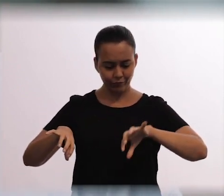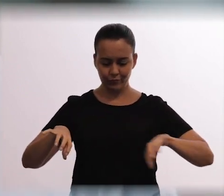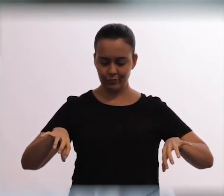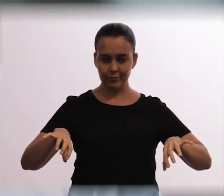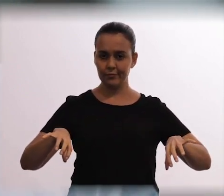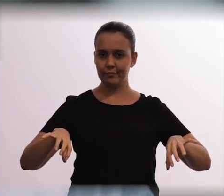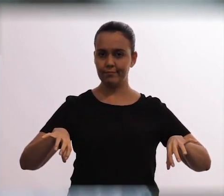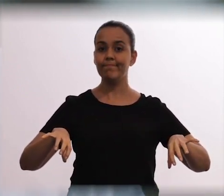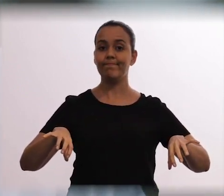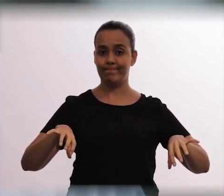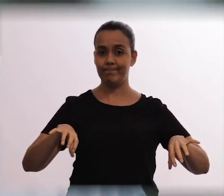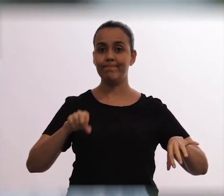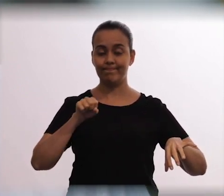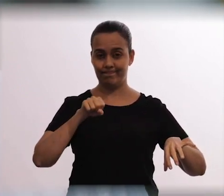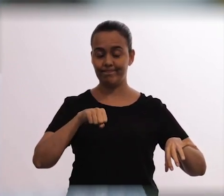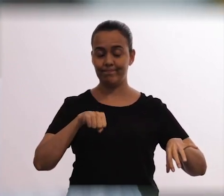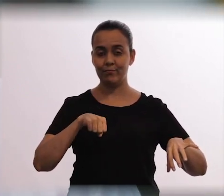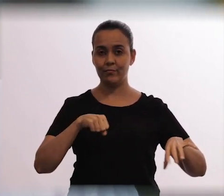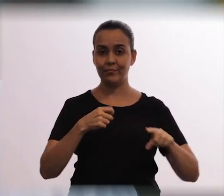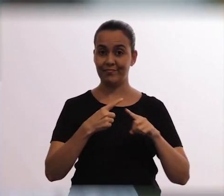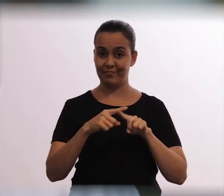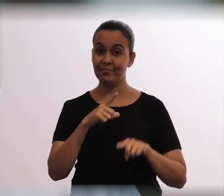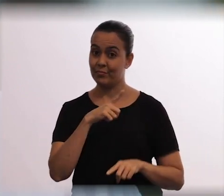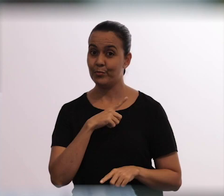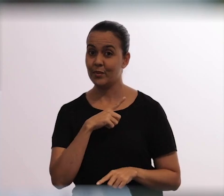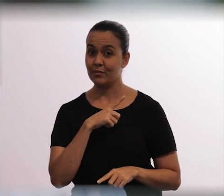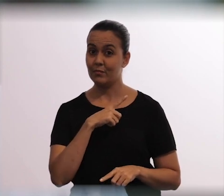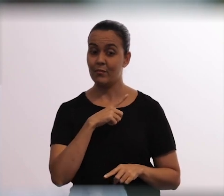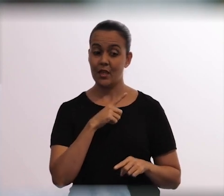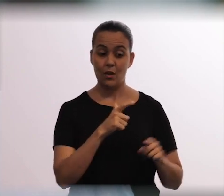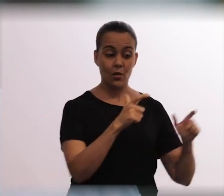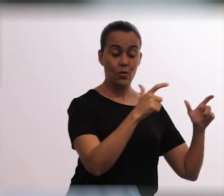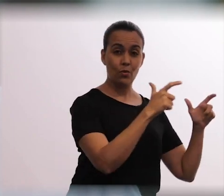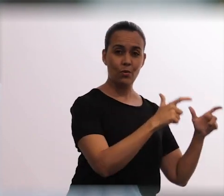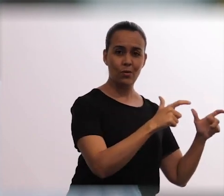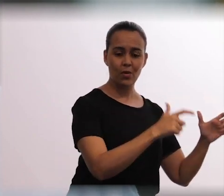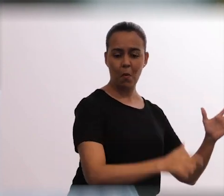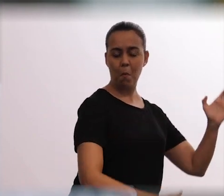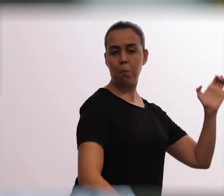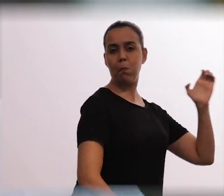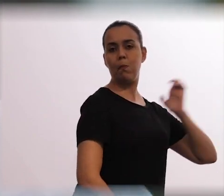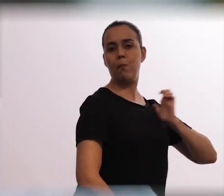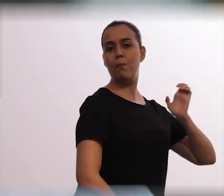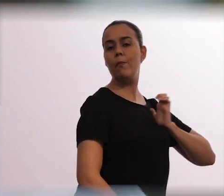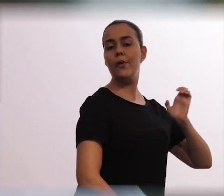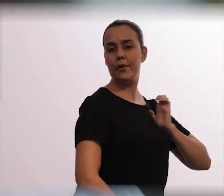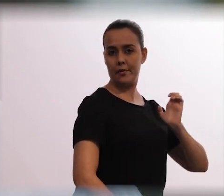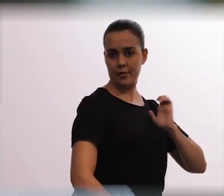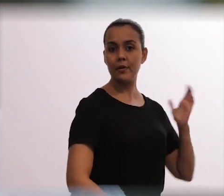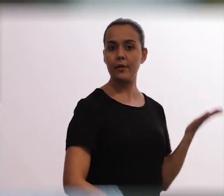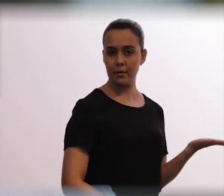A gente tem ilhas de riqueza, A gente tem um grande polo de riqueza da cidade de São Paulo, que é o quadrante Sudoeste.